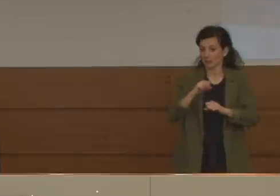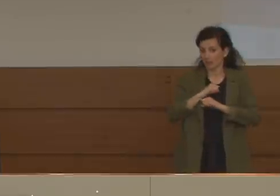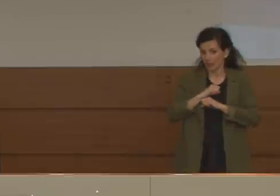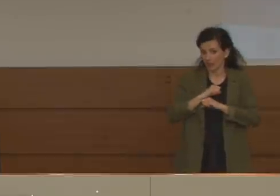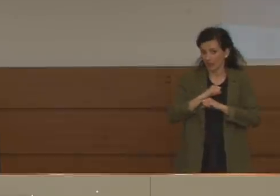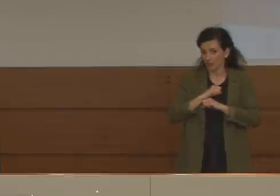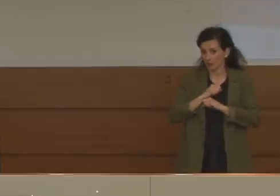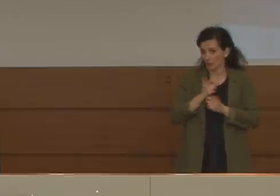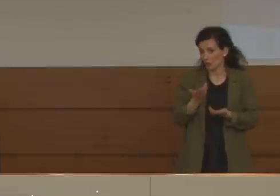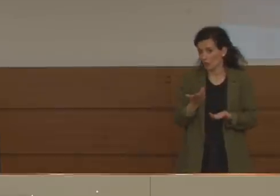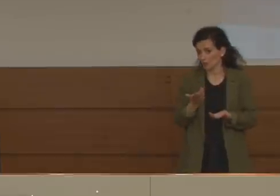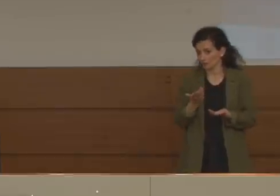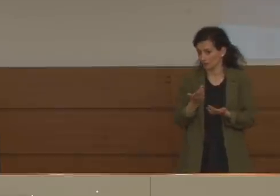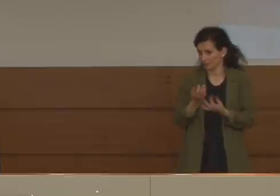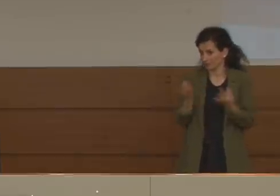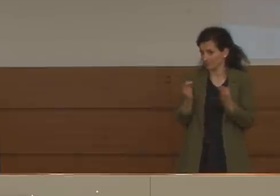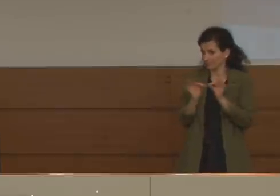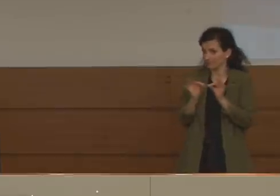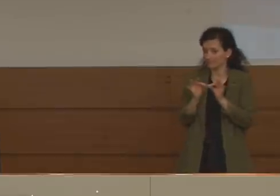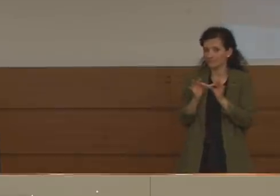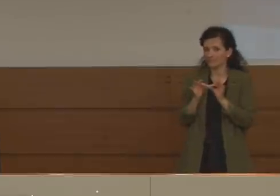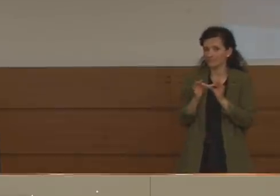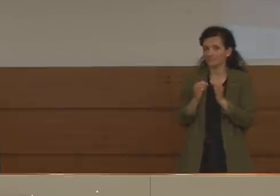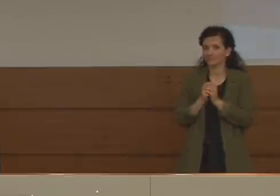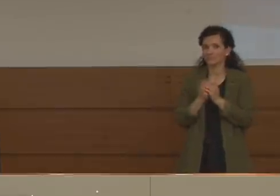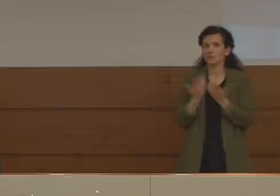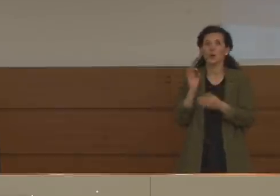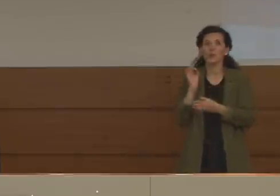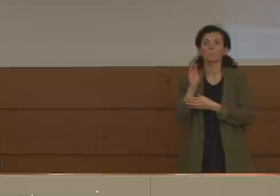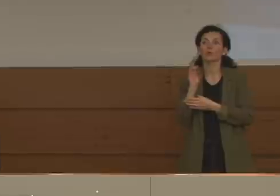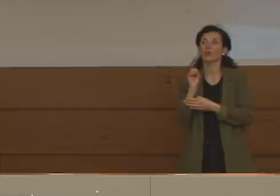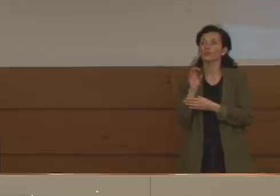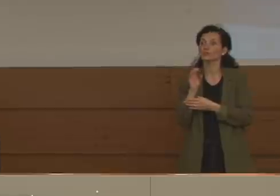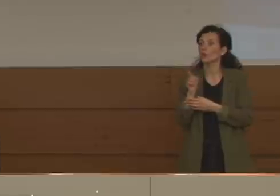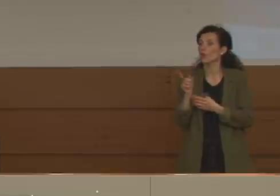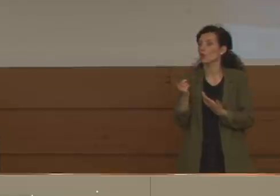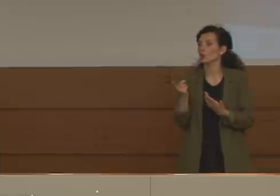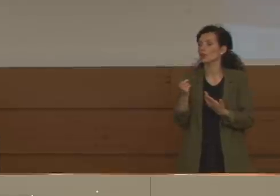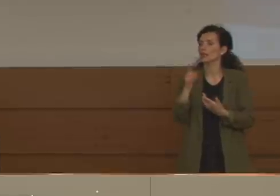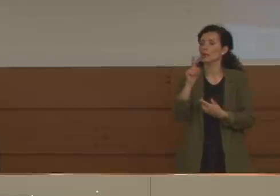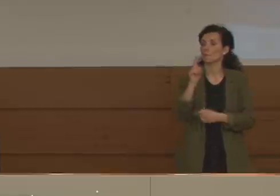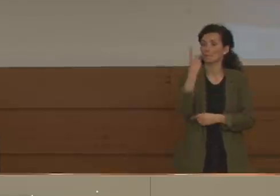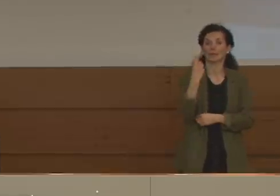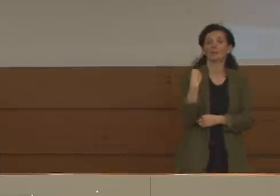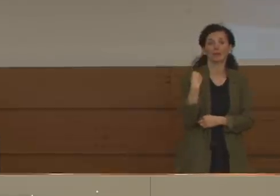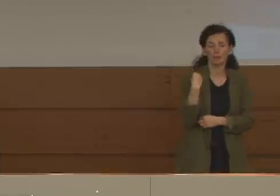Sulla prima domanda evidentemente è molto difficile.